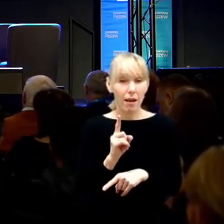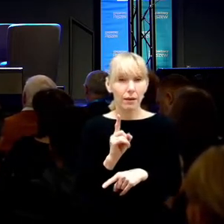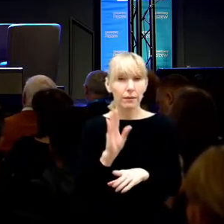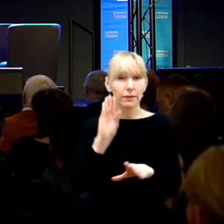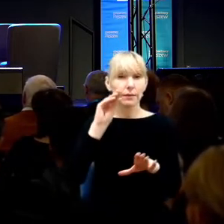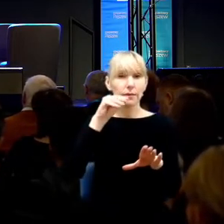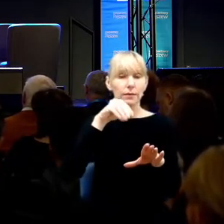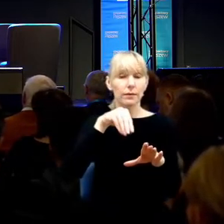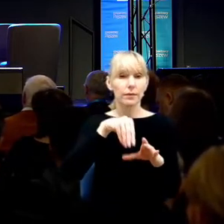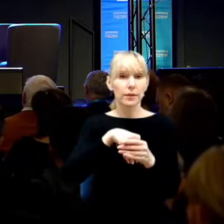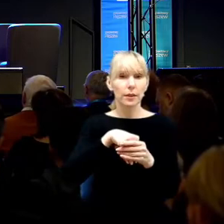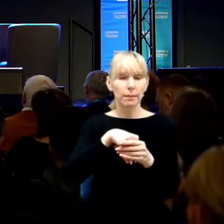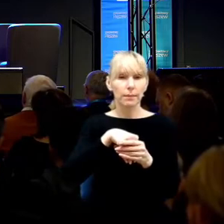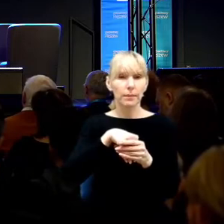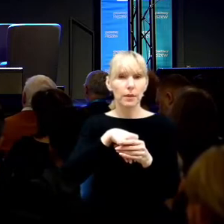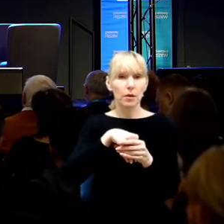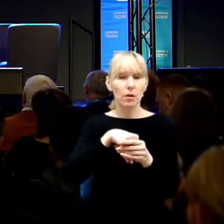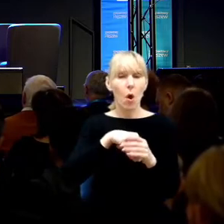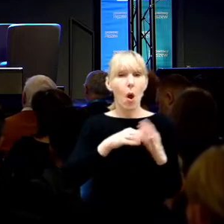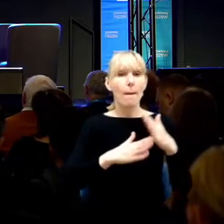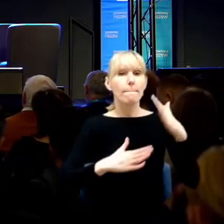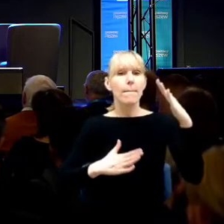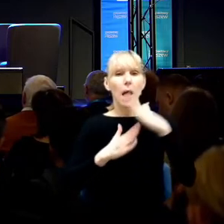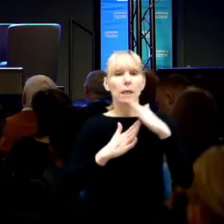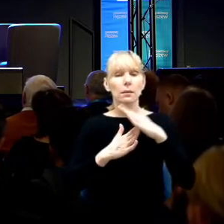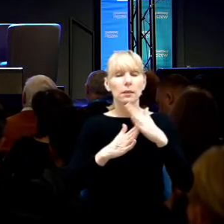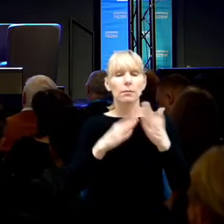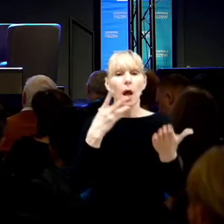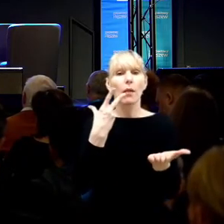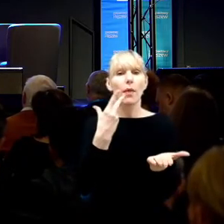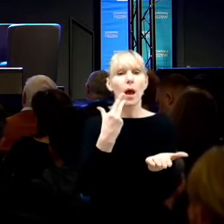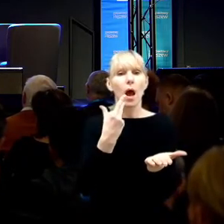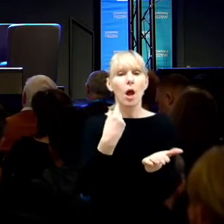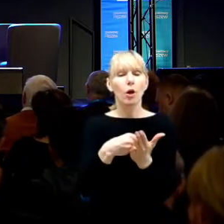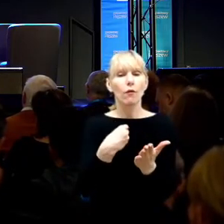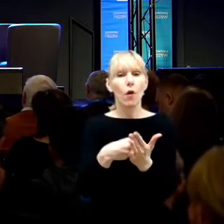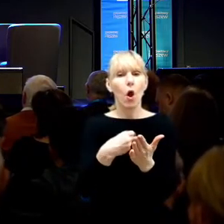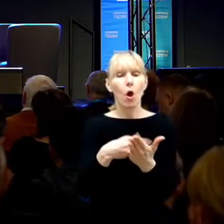kwoty kredytu i maksymalnej kwoty wkładu własnego,